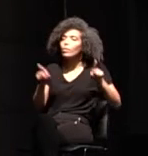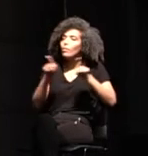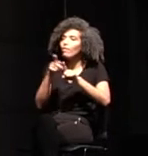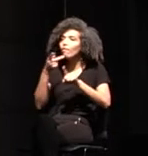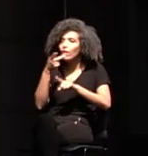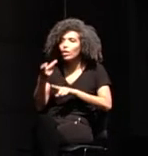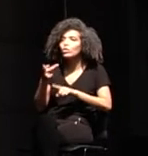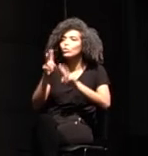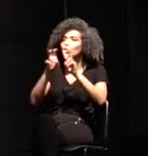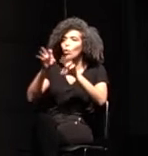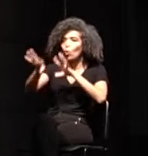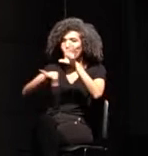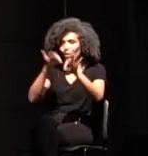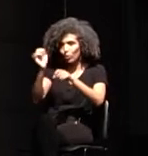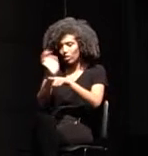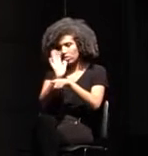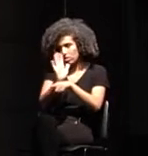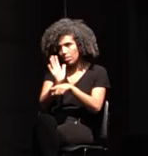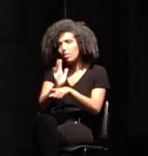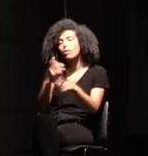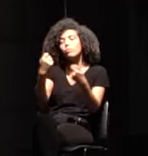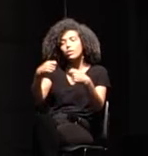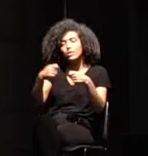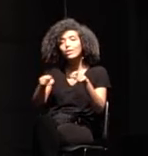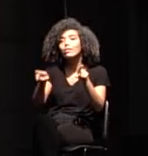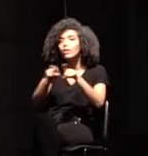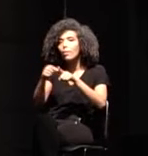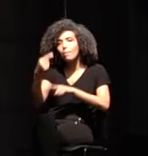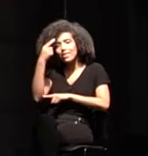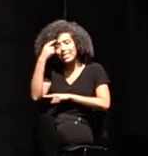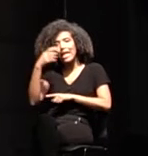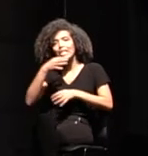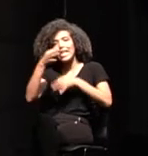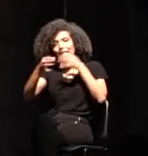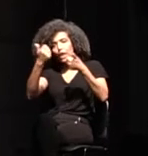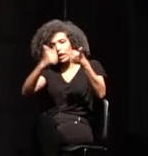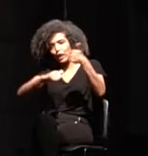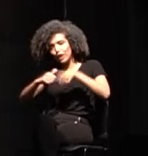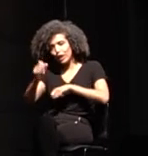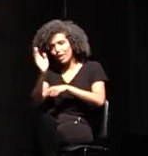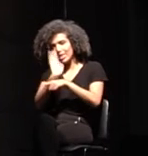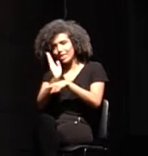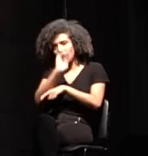não há como passar pela crítica de cinema brasileira atual